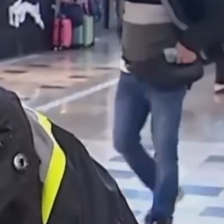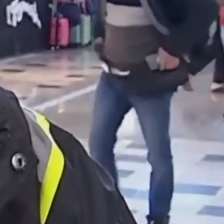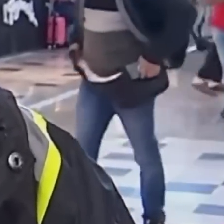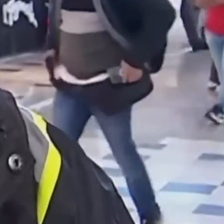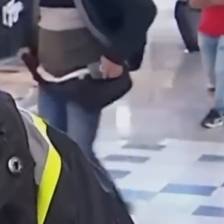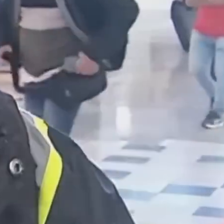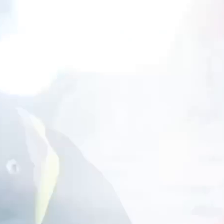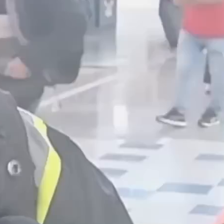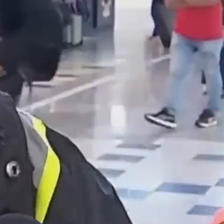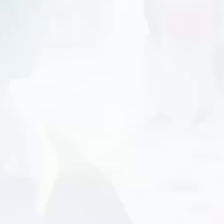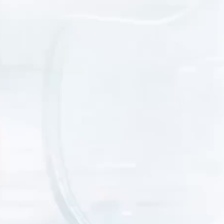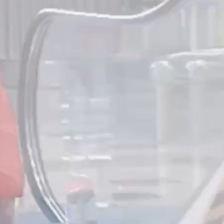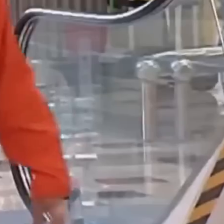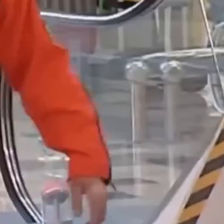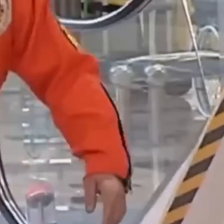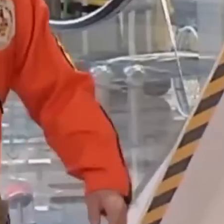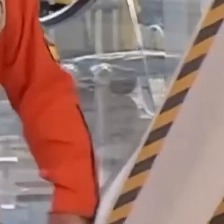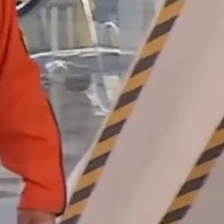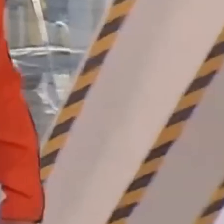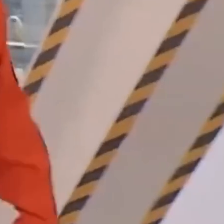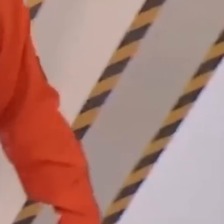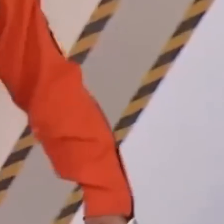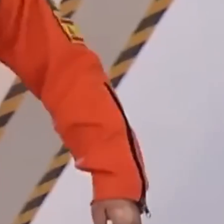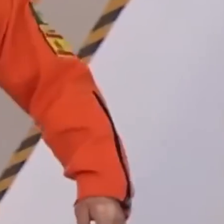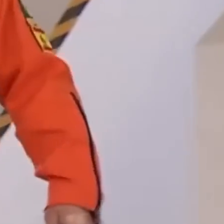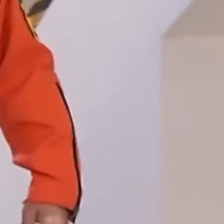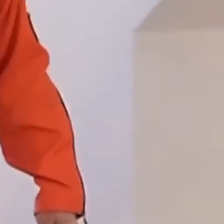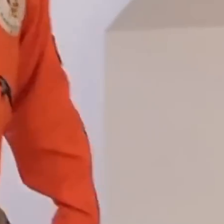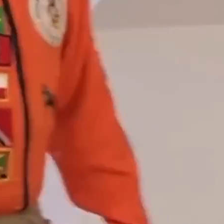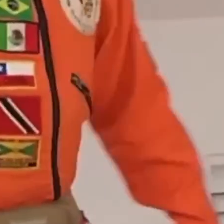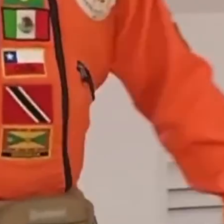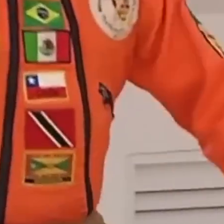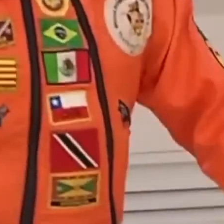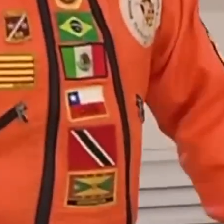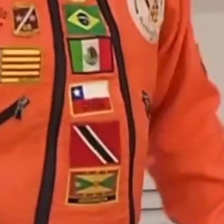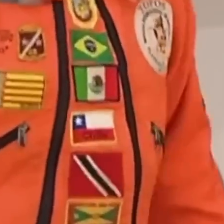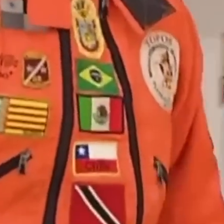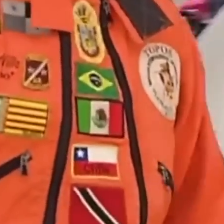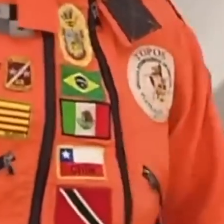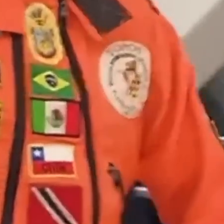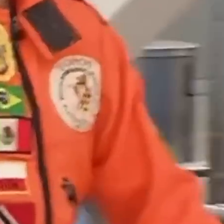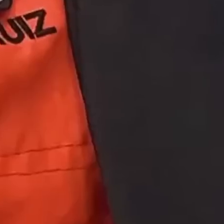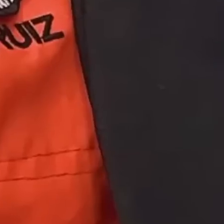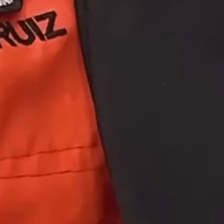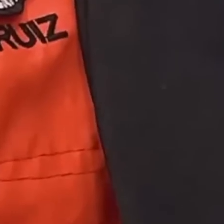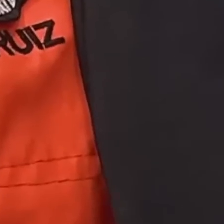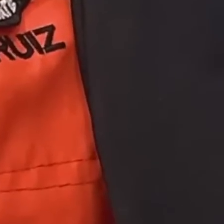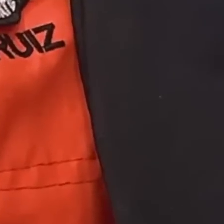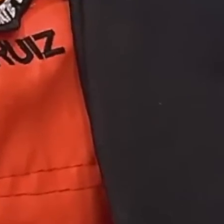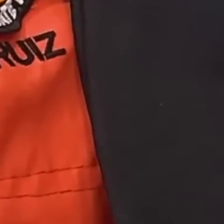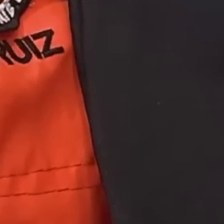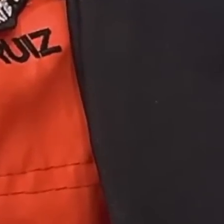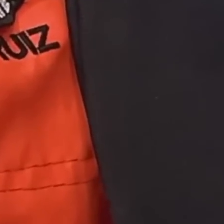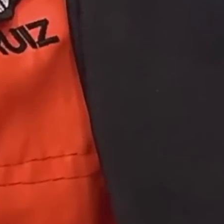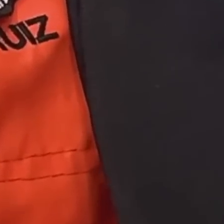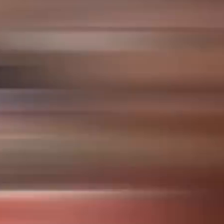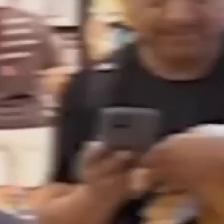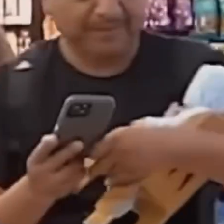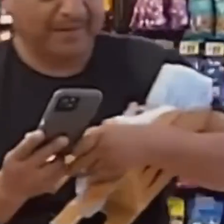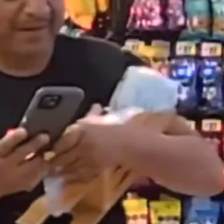son fundamentales para superar este tipo de emergencias fue lo que dijo al ser entrevistado